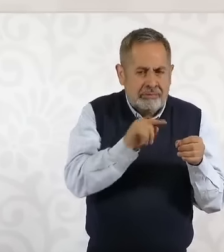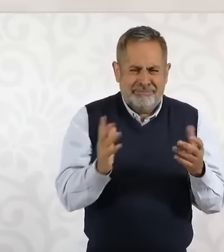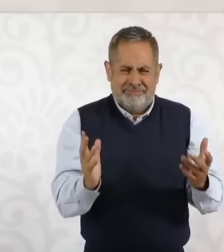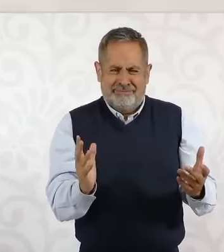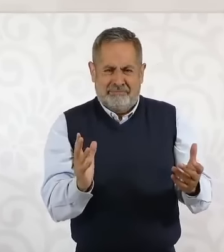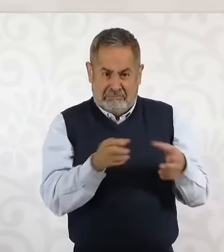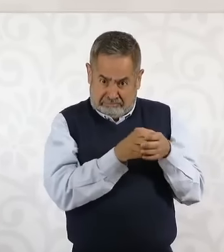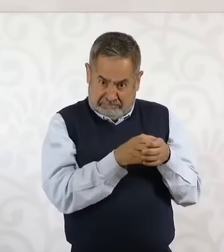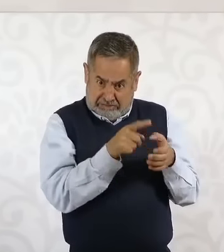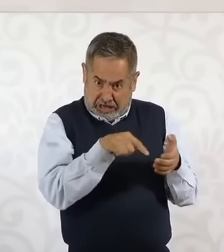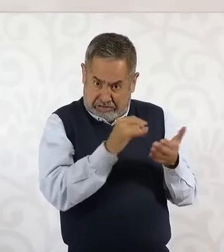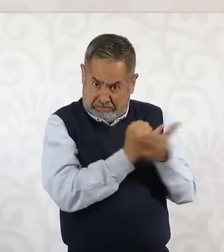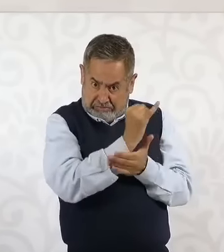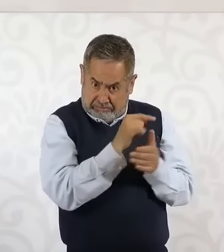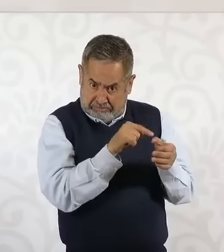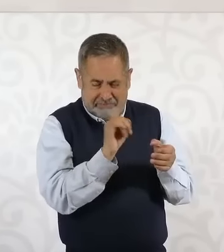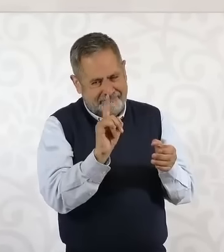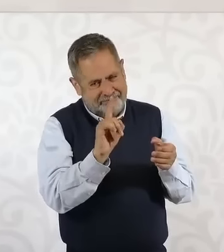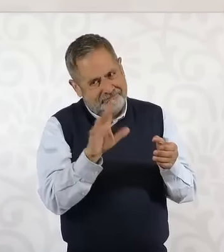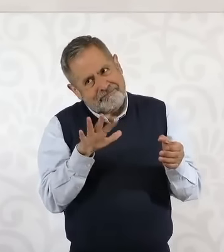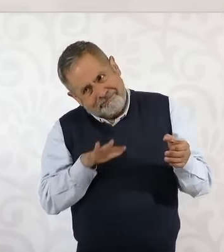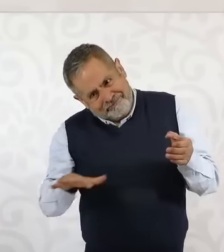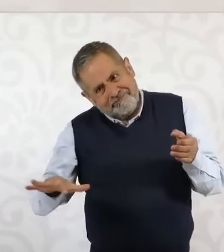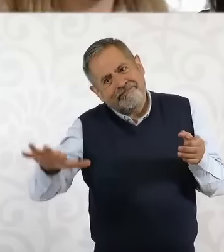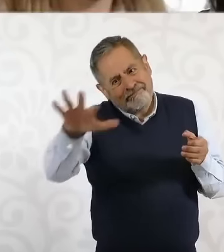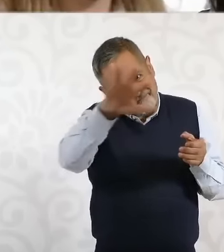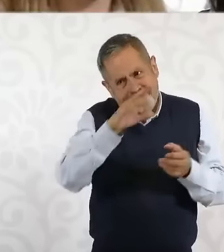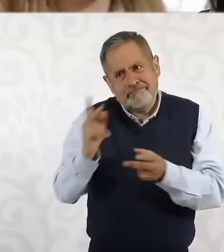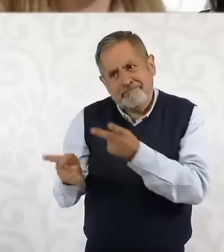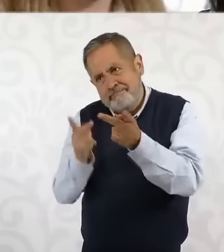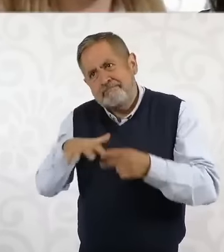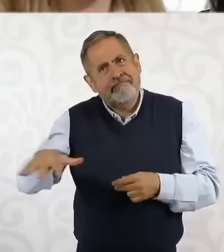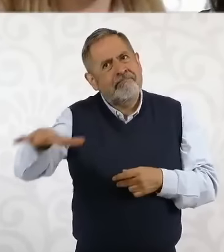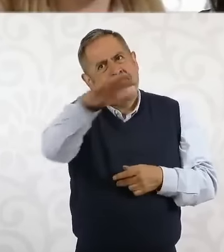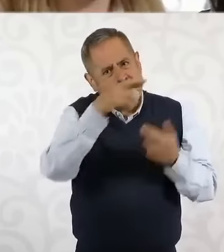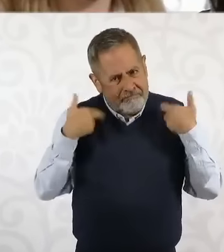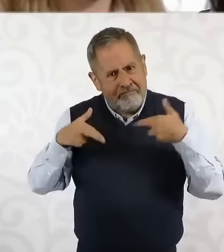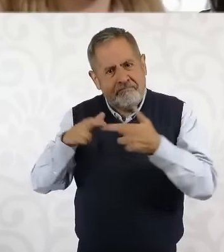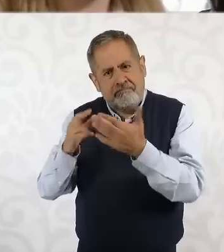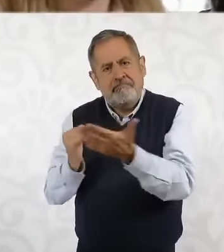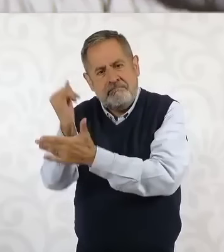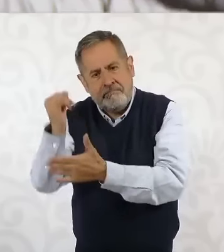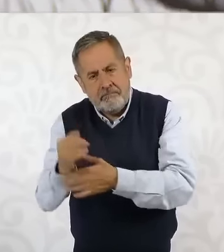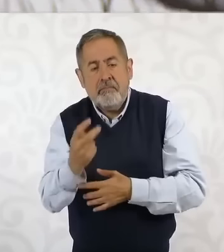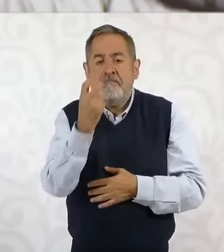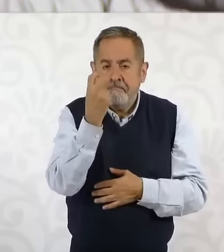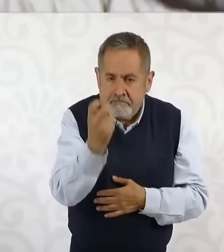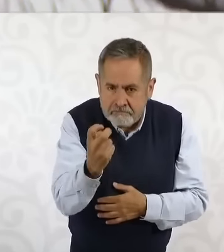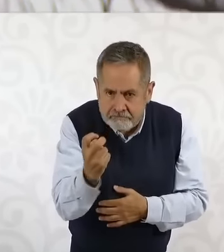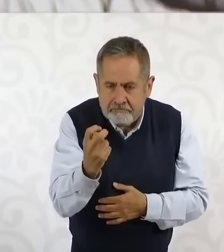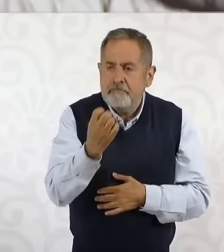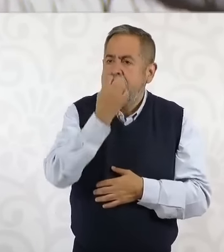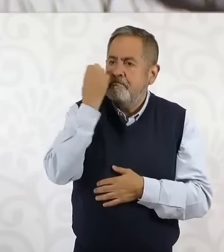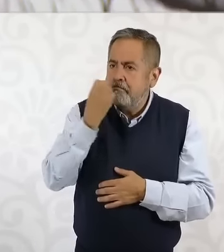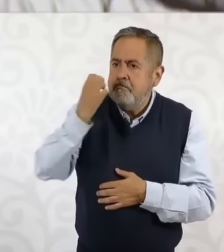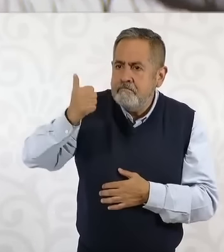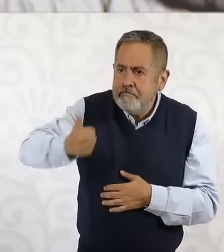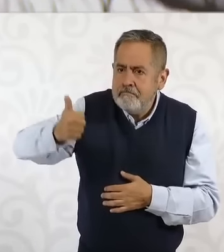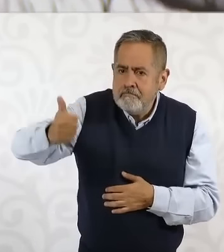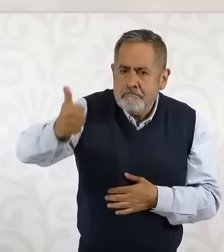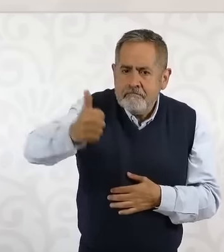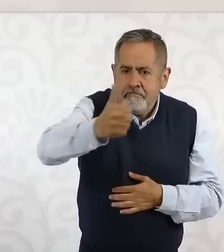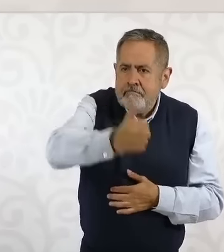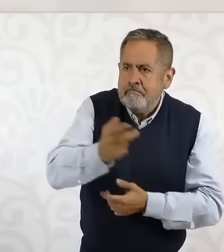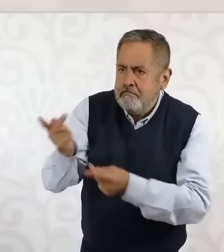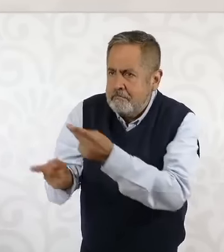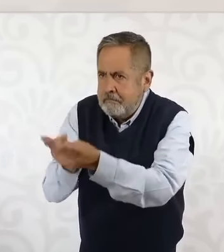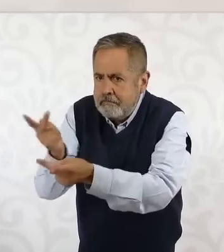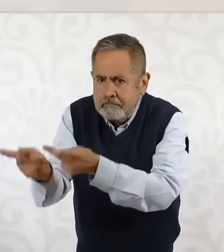las maestras y los maestros. Sí. Entonces, por eso es escuela por escuela y tienen que participar no